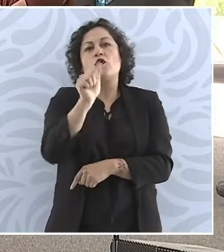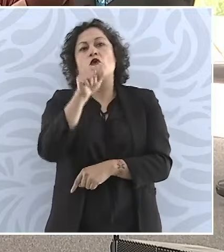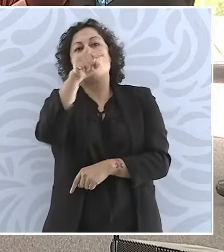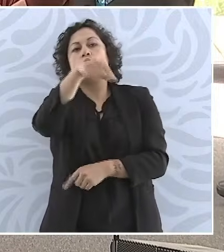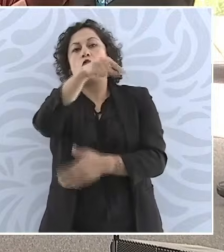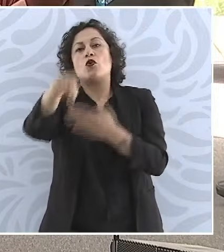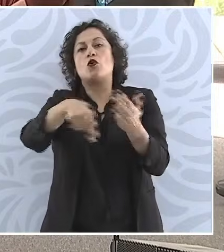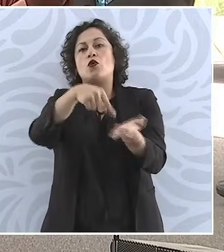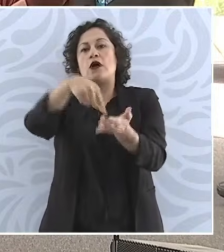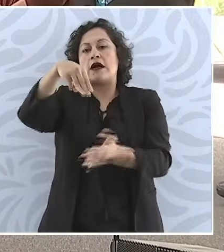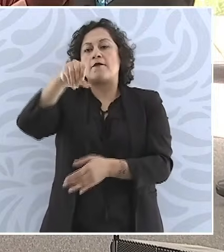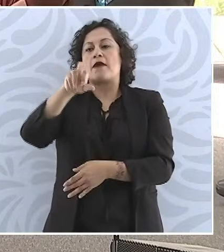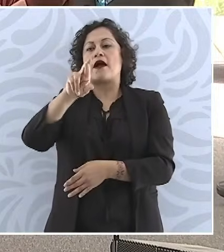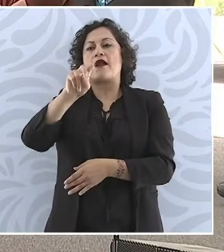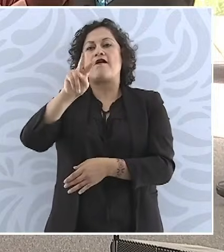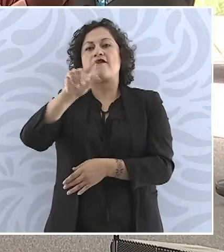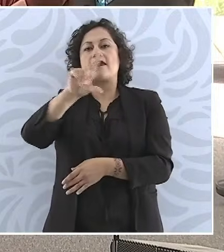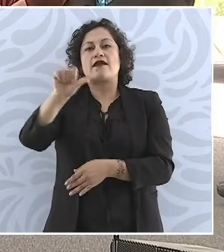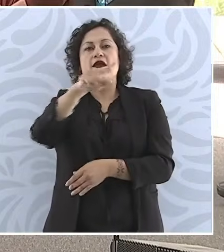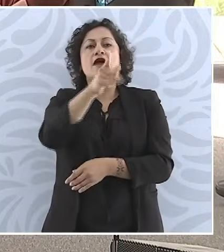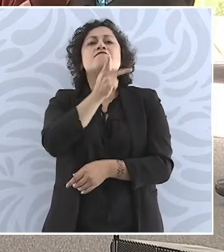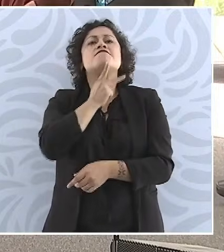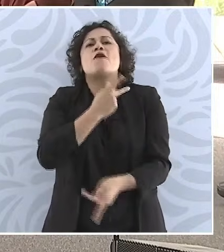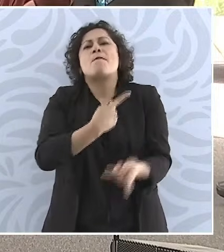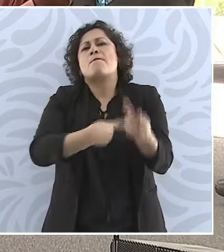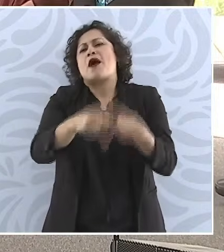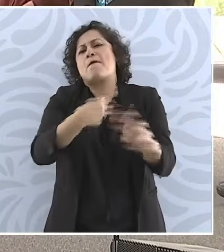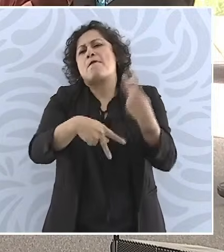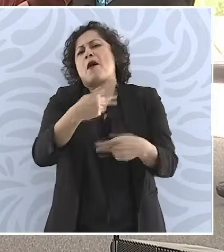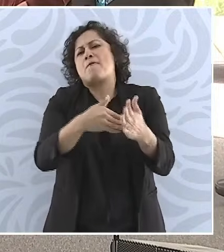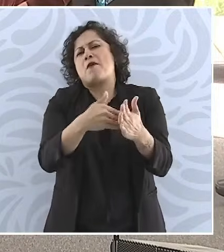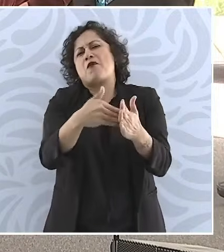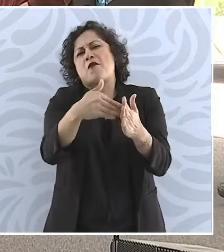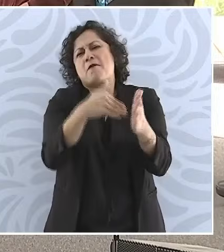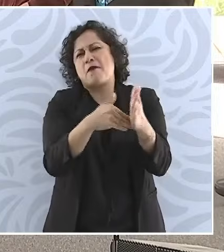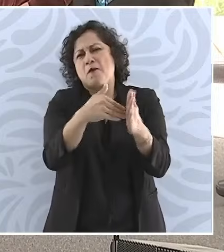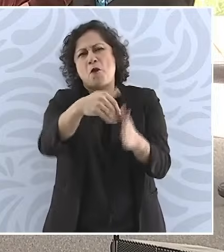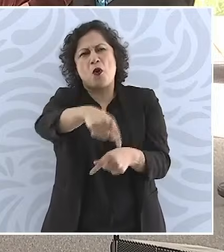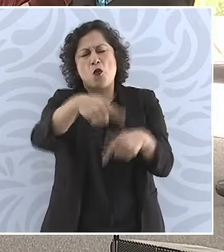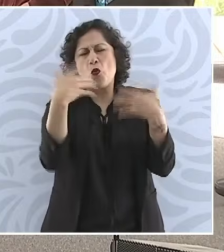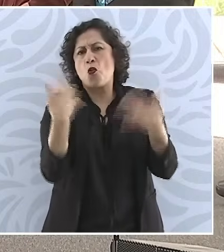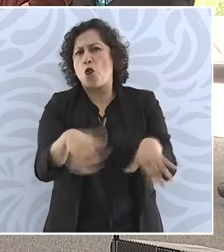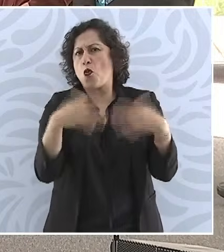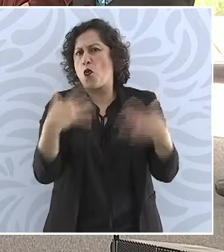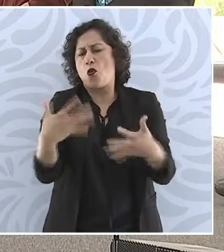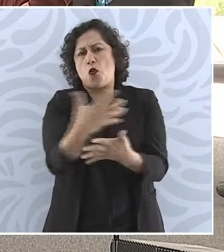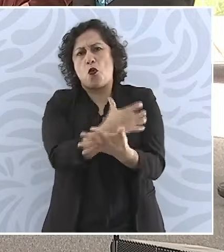y millones de barriles de petróleo y millones y millones de pesos que hasta hace poco nunca